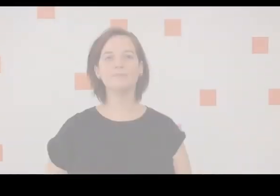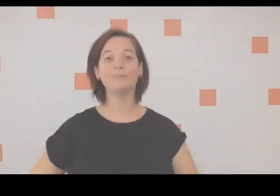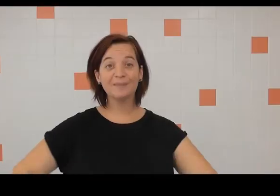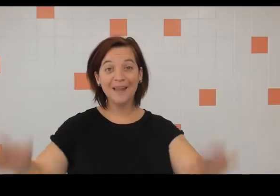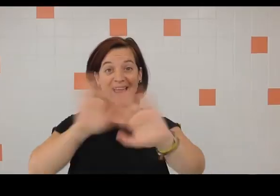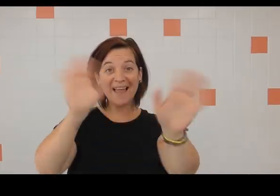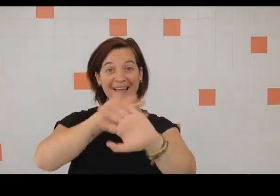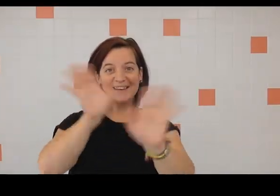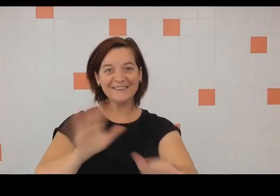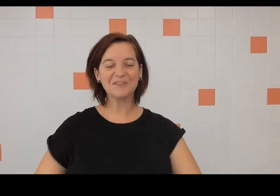Hey !